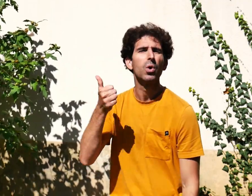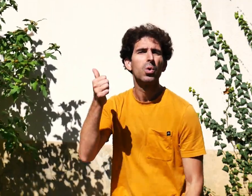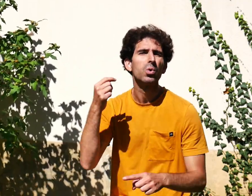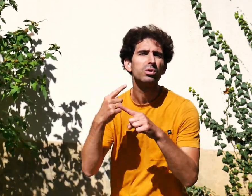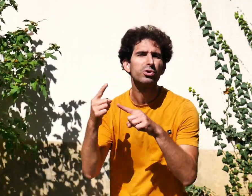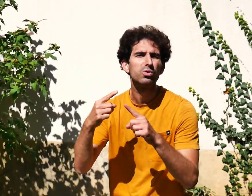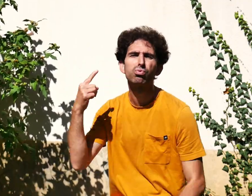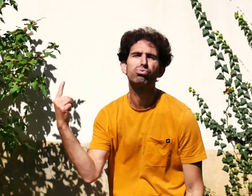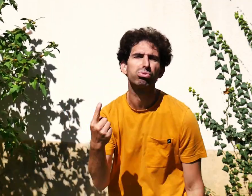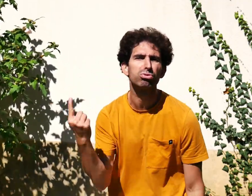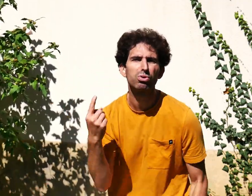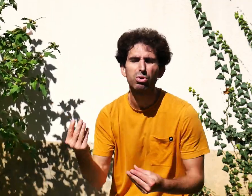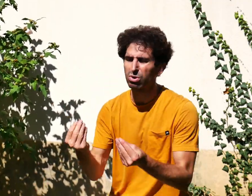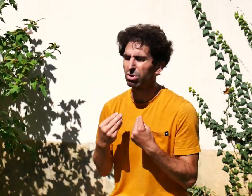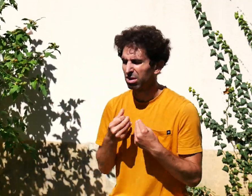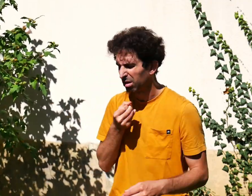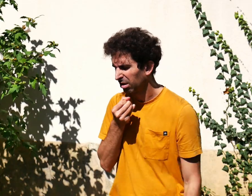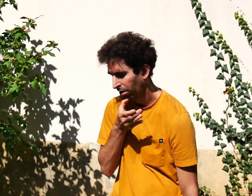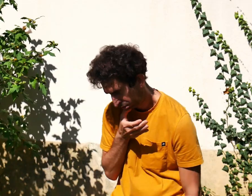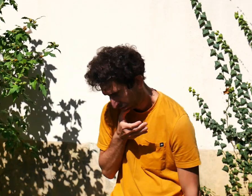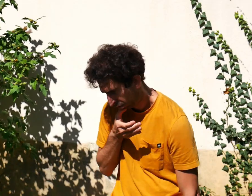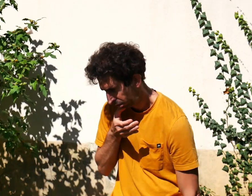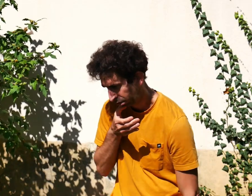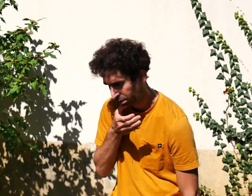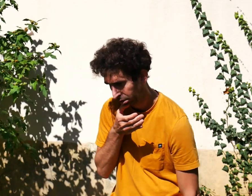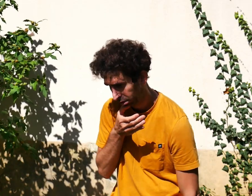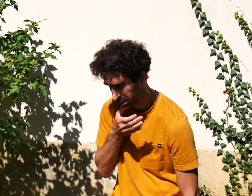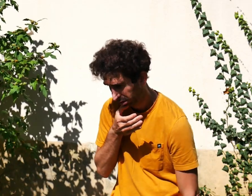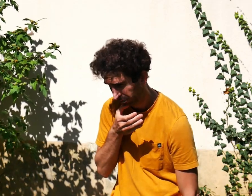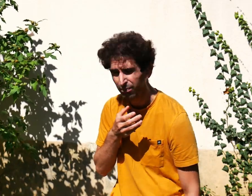Une chose m'a toujours étonnée.